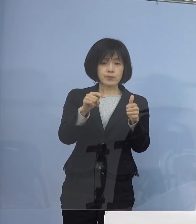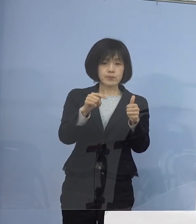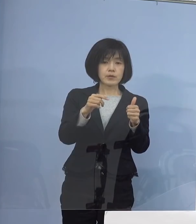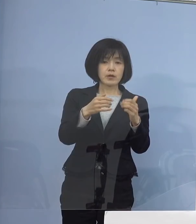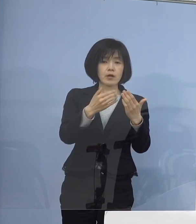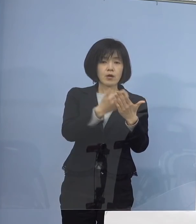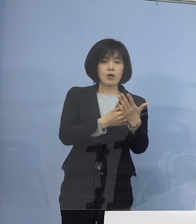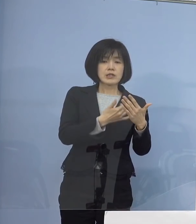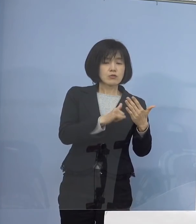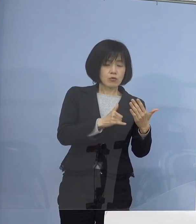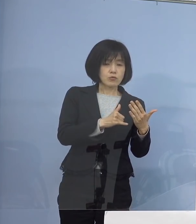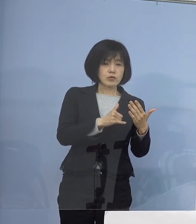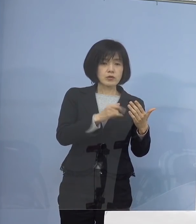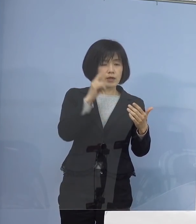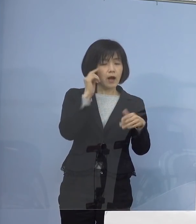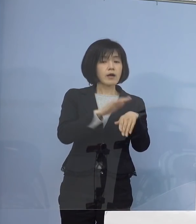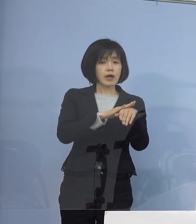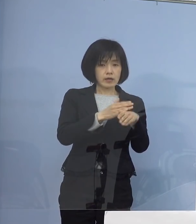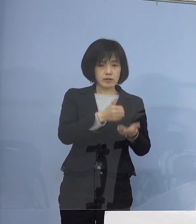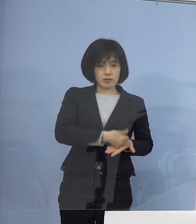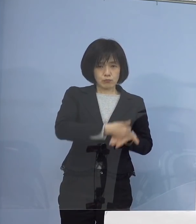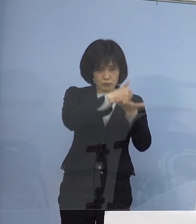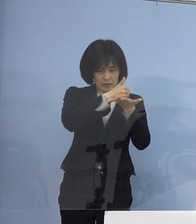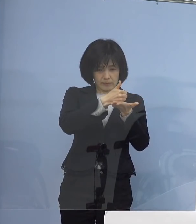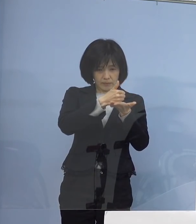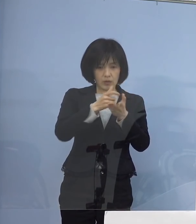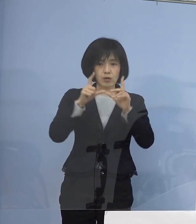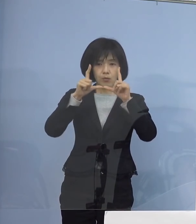公表を差し控えさせていただきます